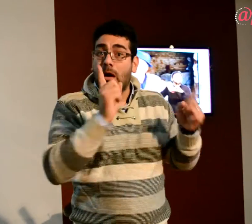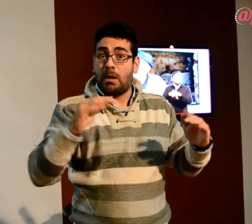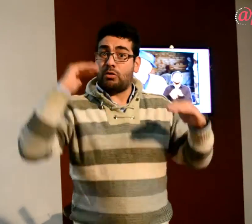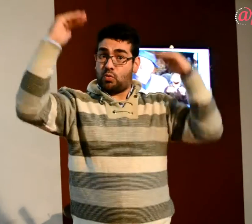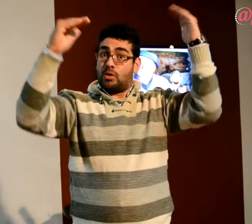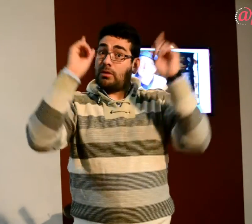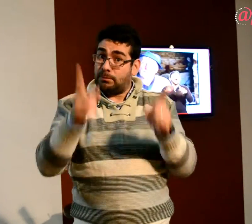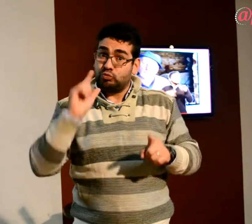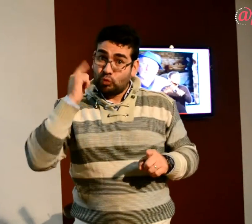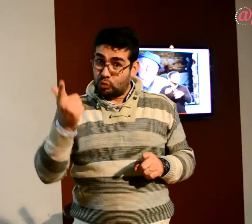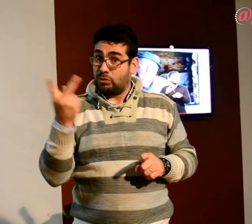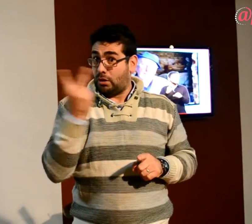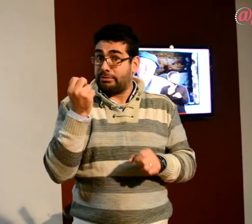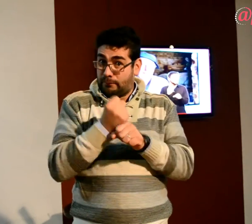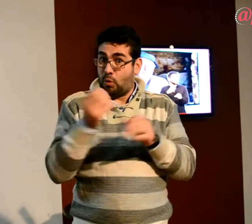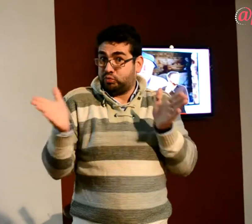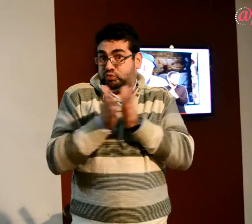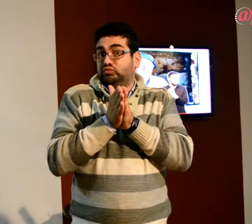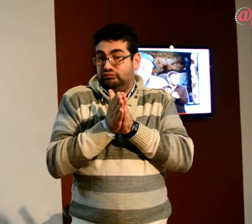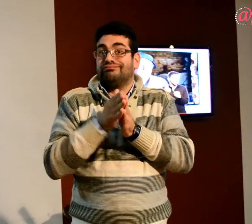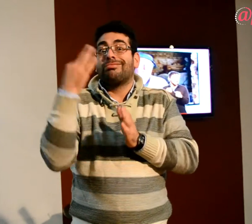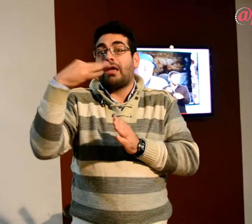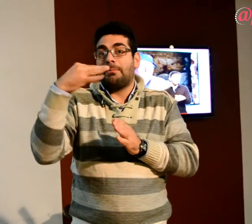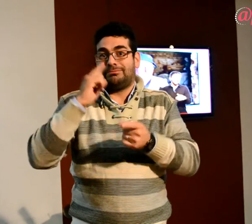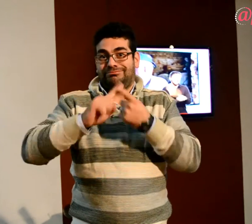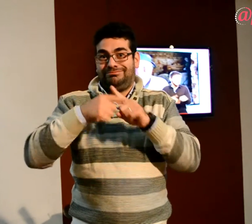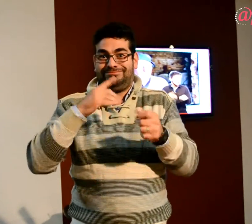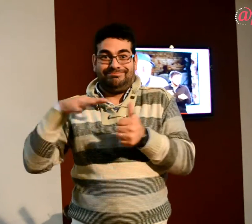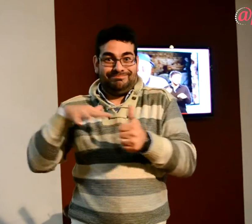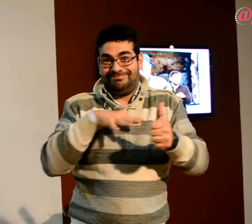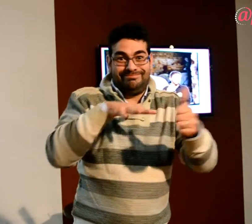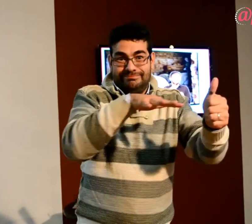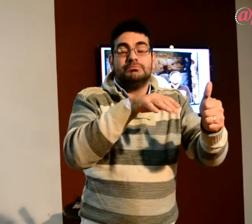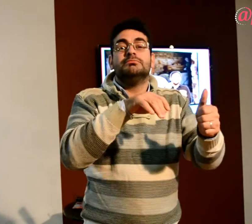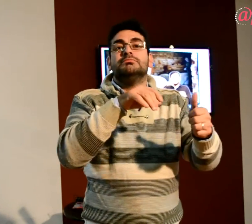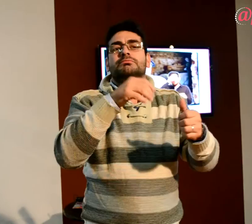también los adultos tienen que ver el trabajo conjunto entre el intérprete y el guía.